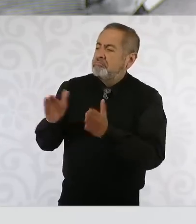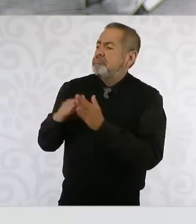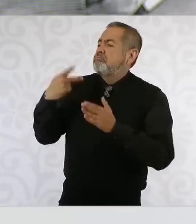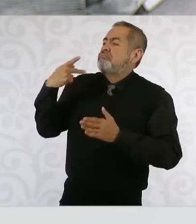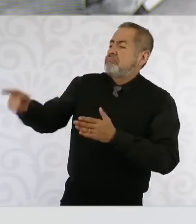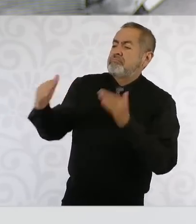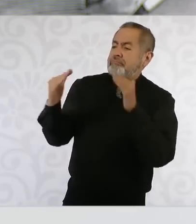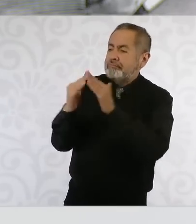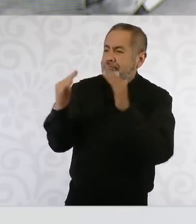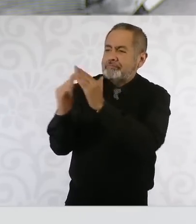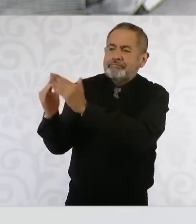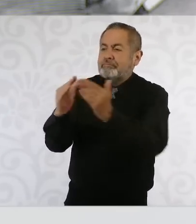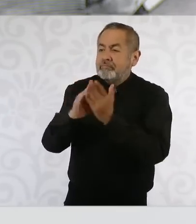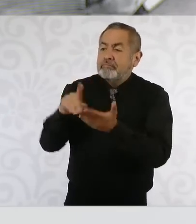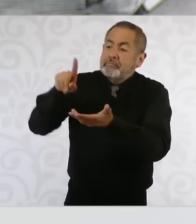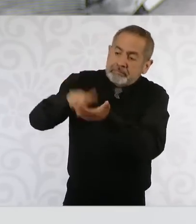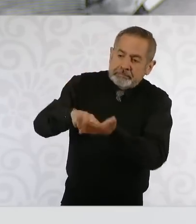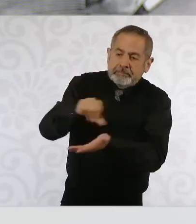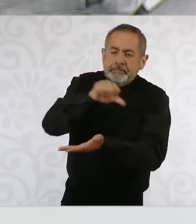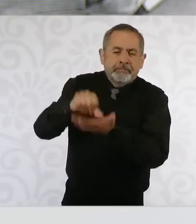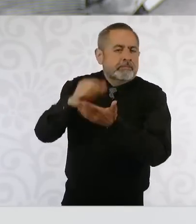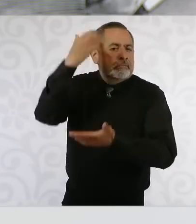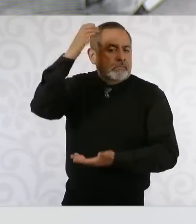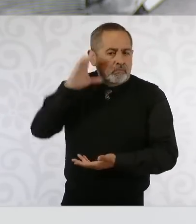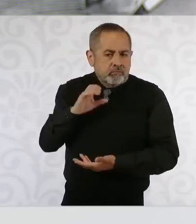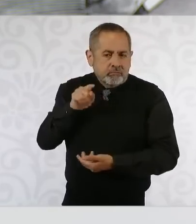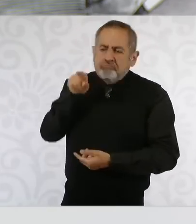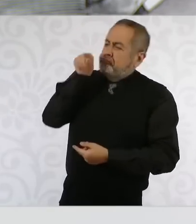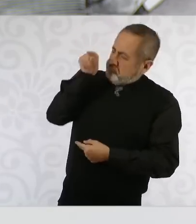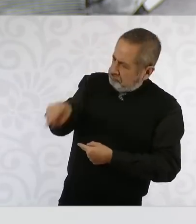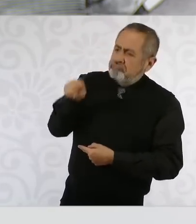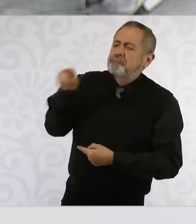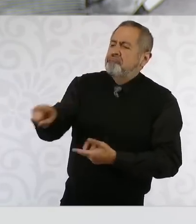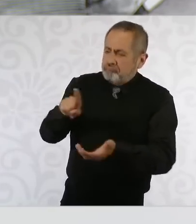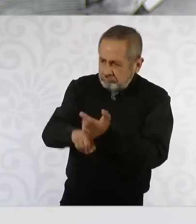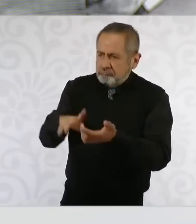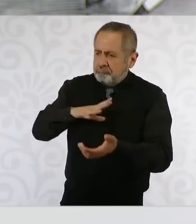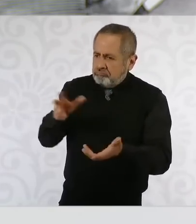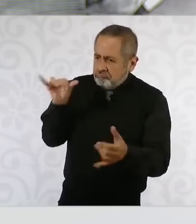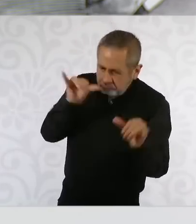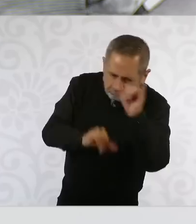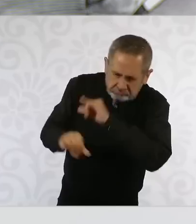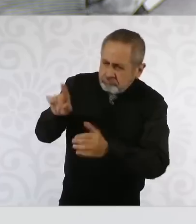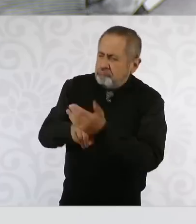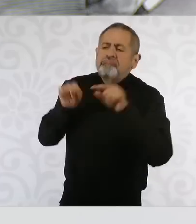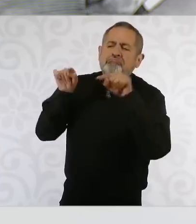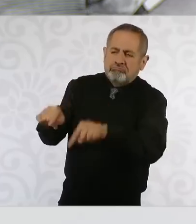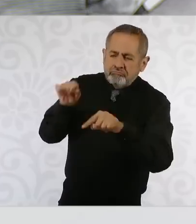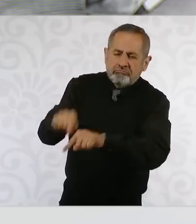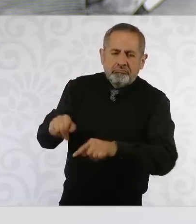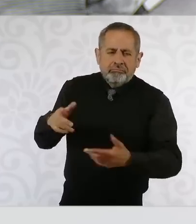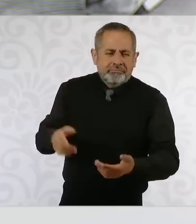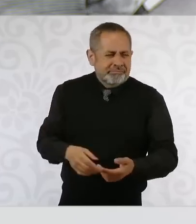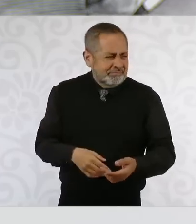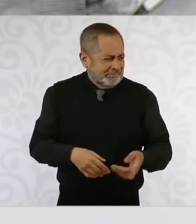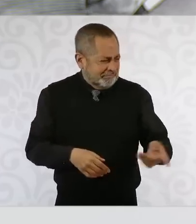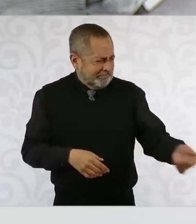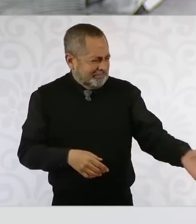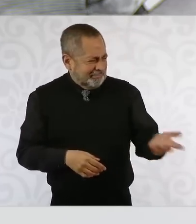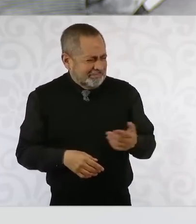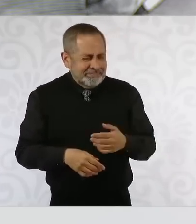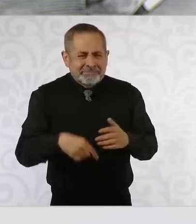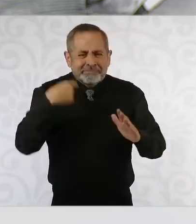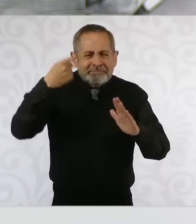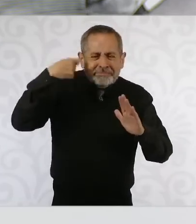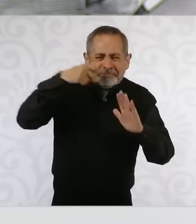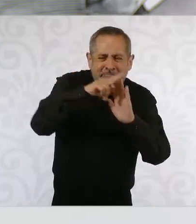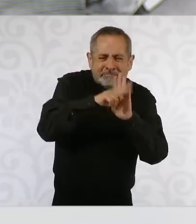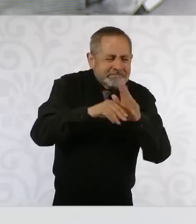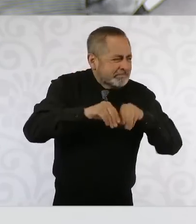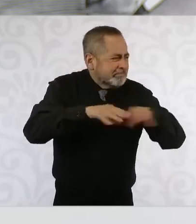Culiacán por personas que salen en un video en el New York Times que no tiene